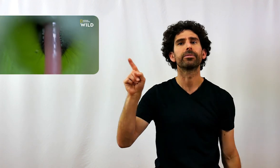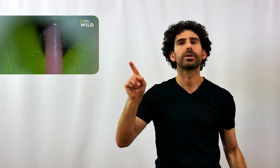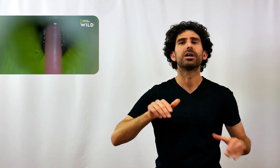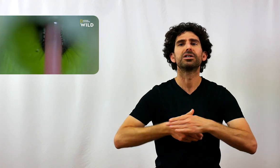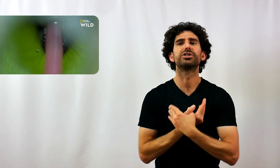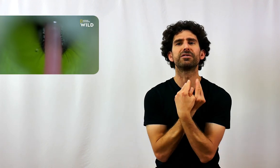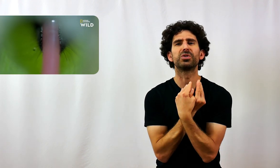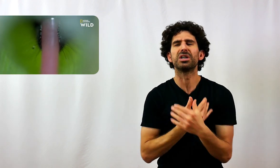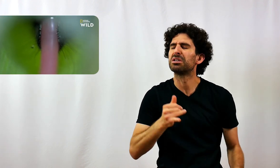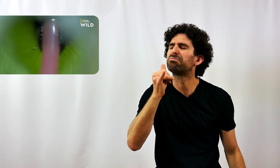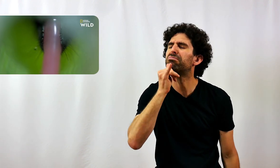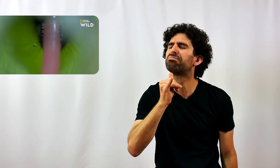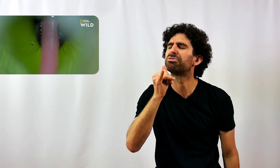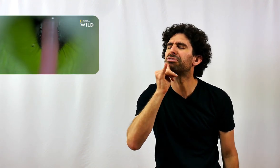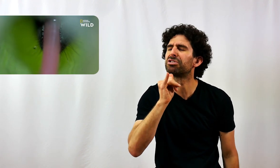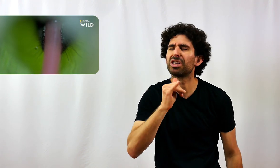Cette chauve-souris est petite.